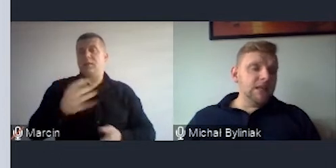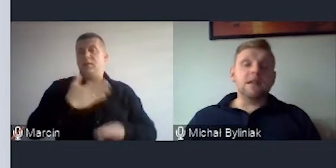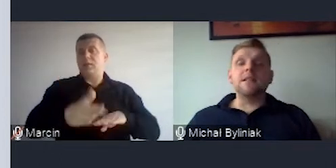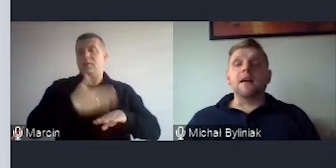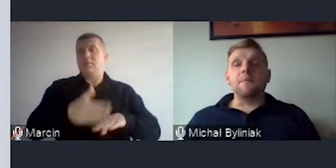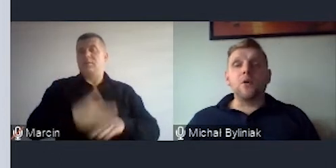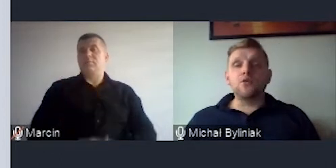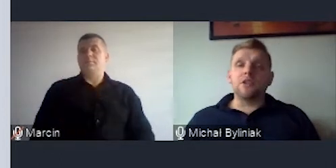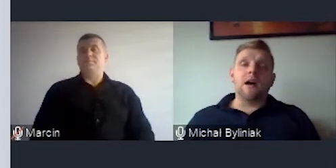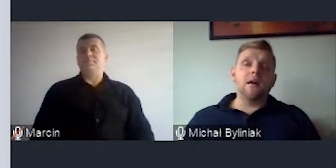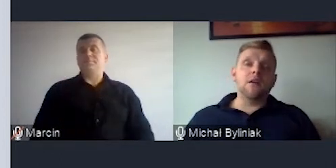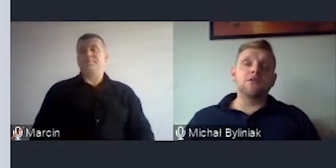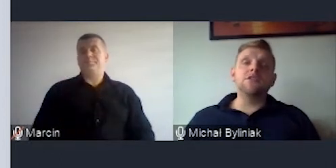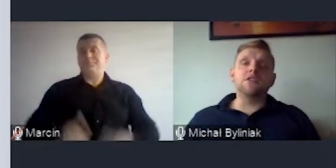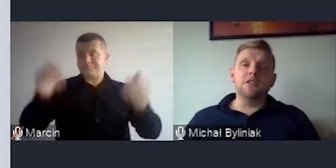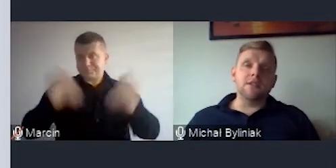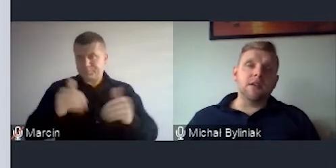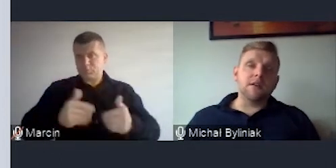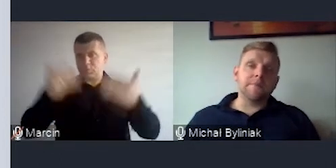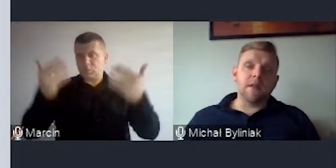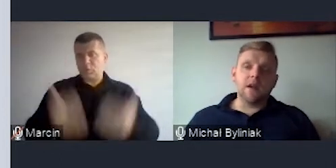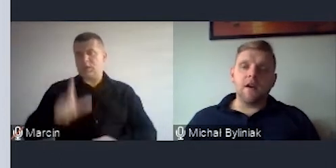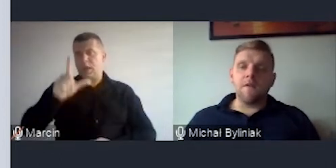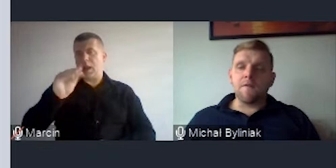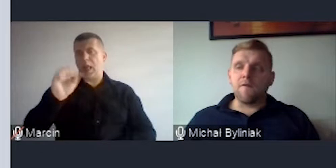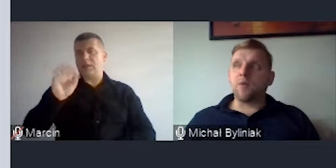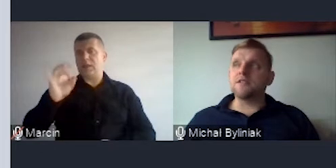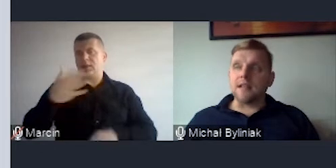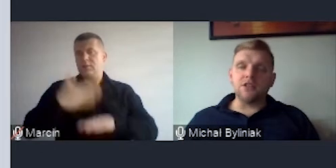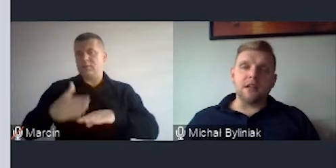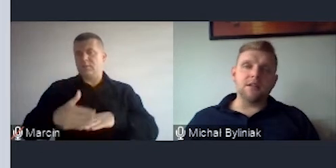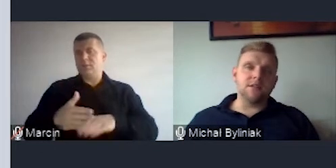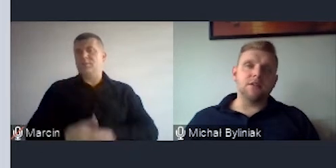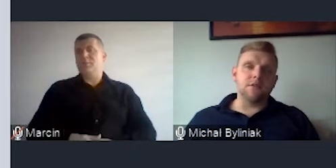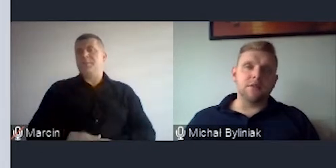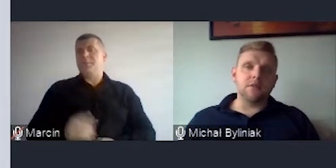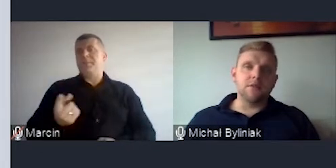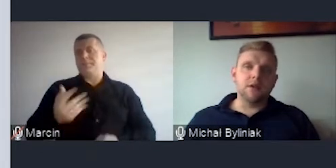I teraz tak. Można rozliczać leasing w postaci rat leasingowych.